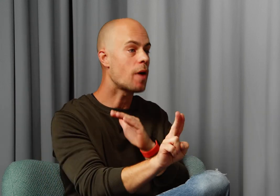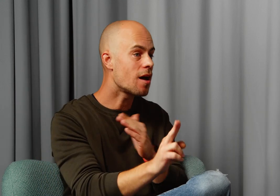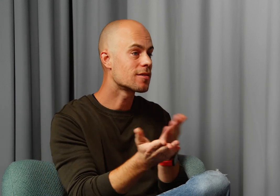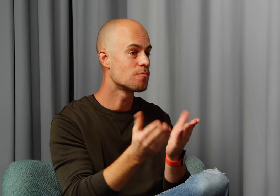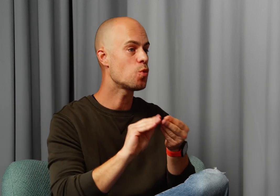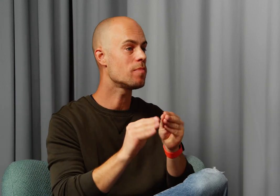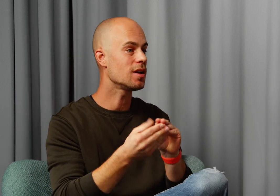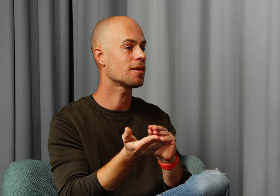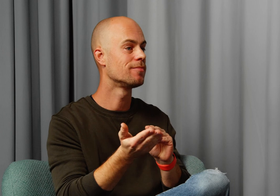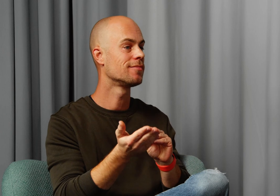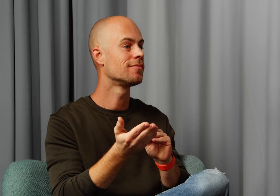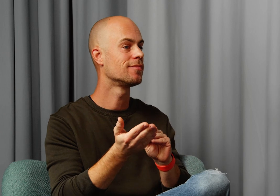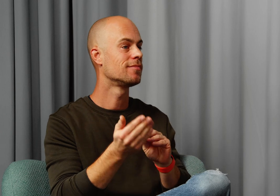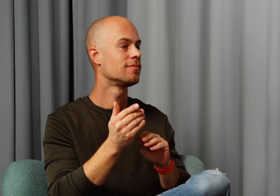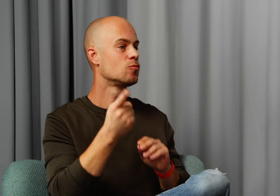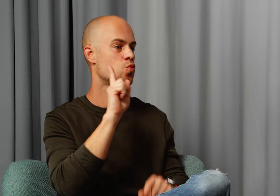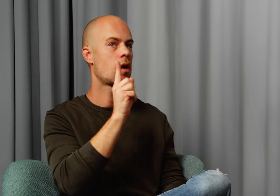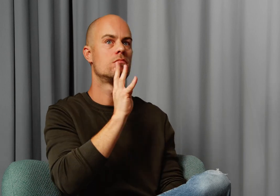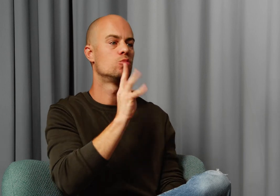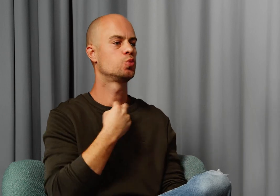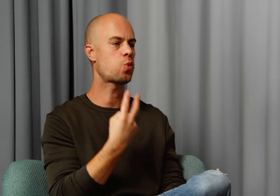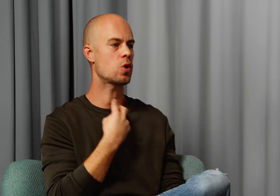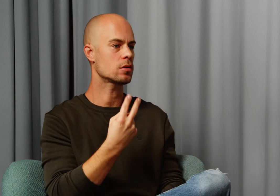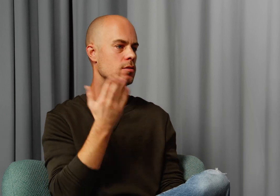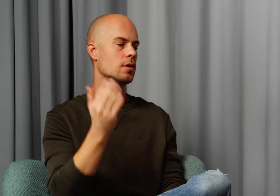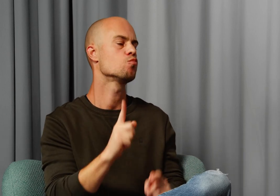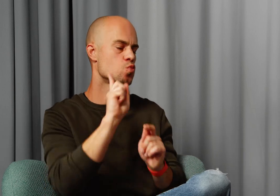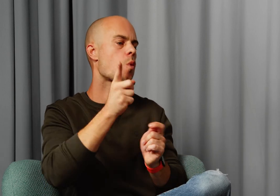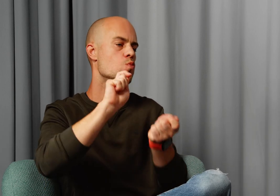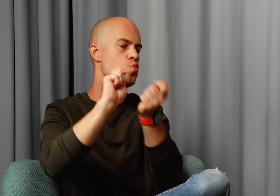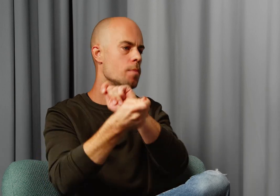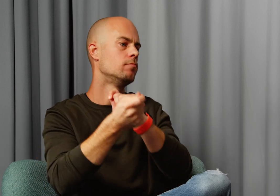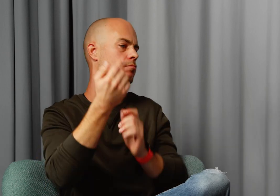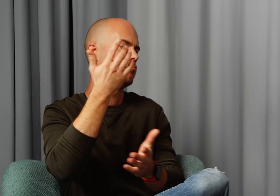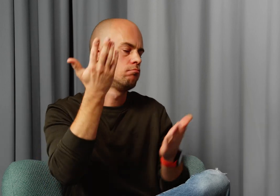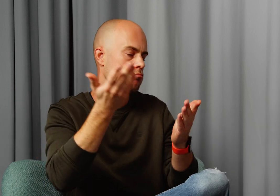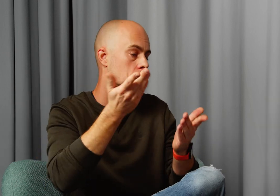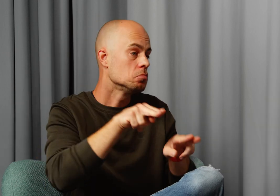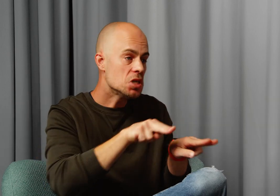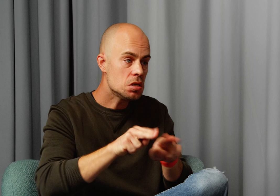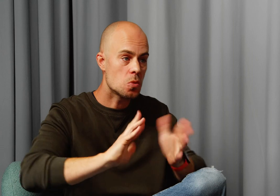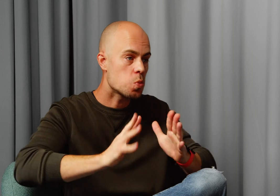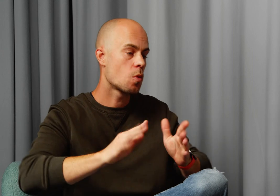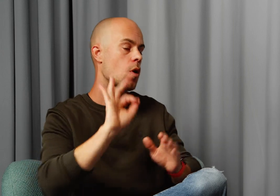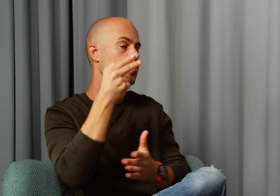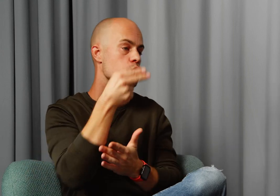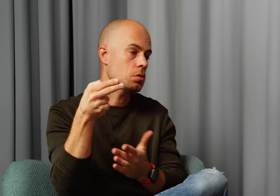Wenn ich in der U-Bahn zum Beispiel bin, da ist oft auch ein Problem, wenn da nur eine Ansage kommt über den Lautsprecher.